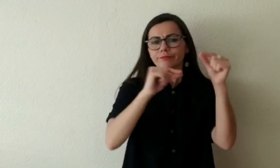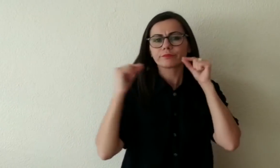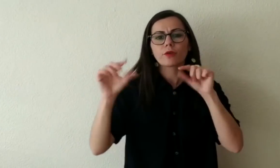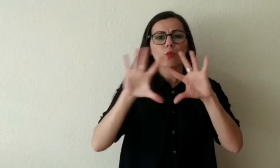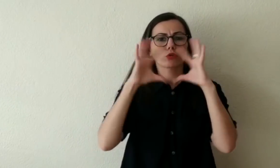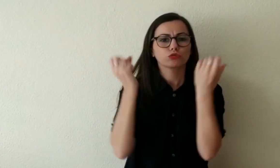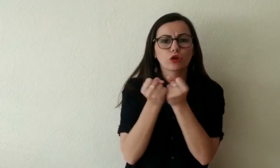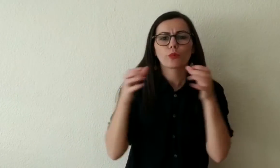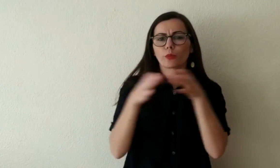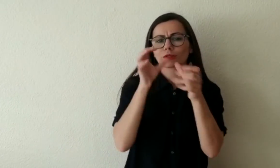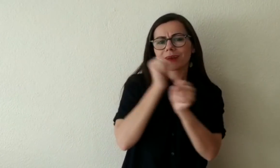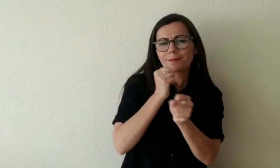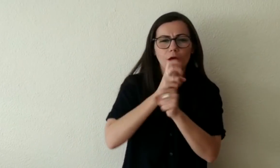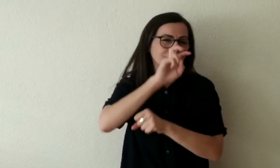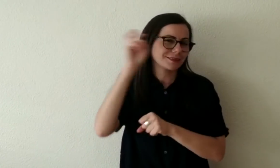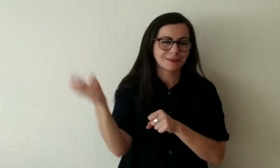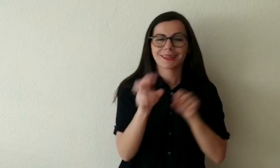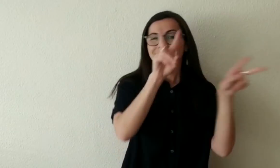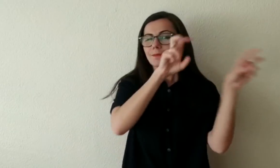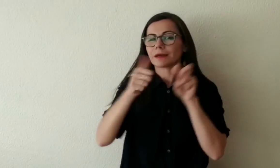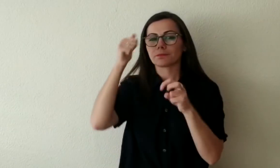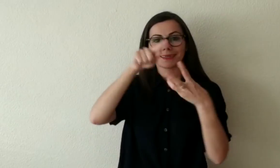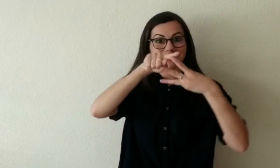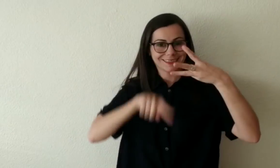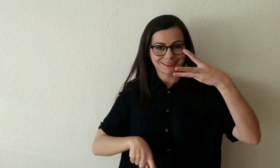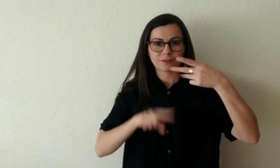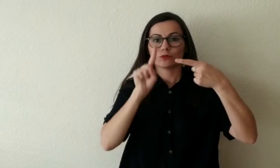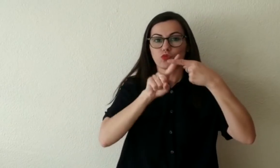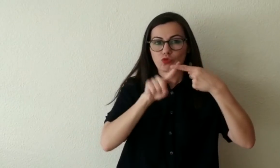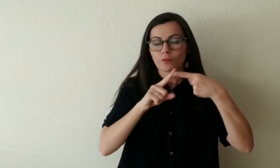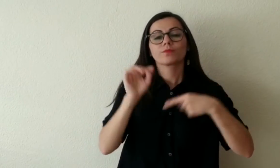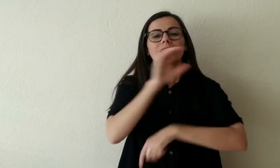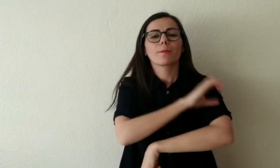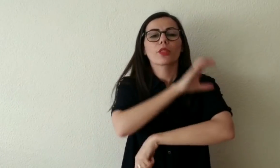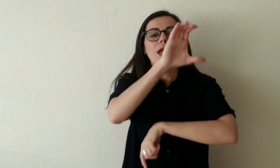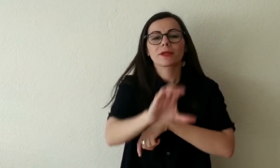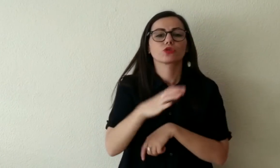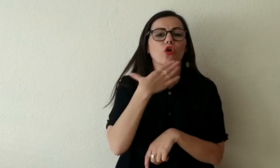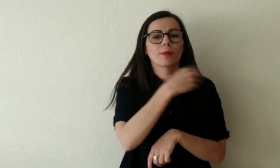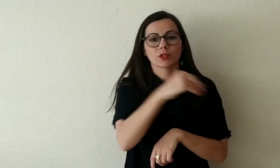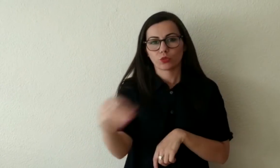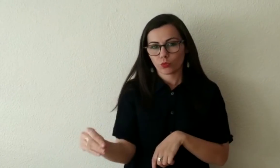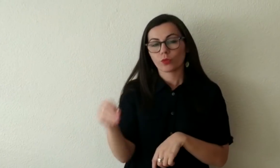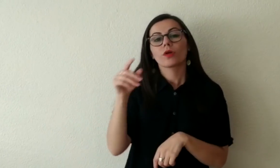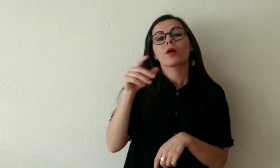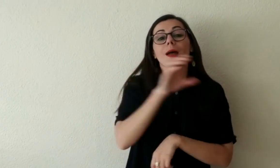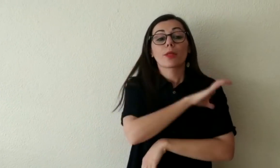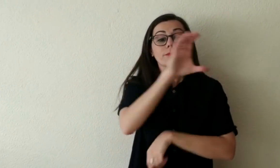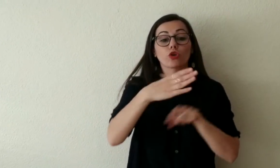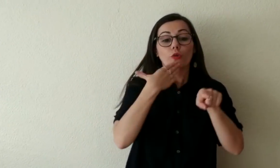debates y grupos de trabajo alrededor de tres temas principales. Uno de ellos era el empoderamiento de la juventud sorda,